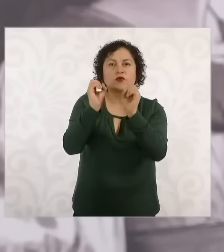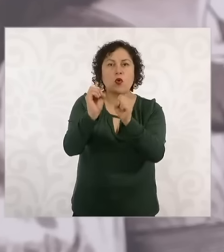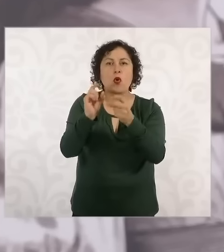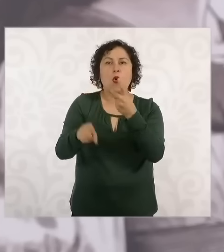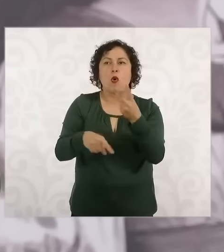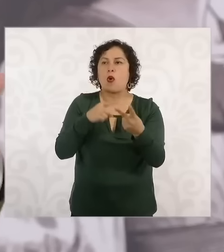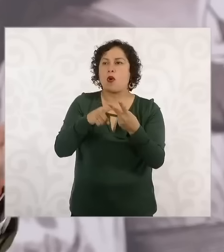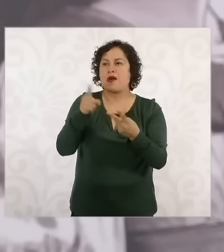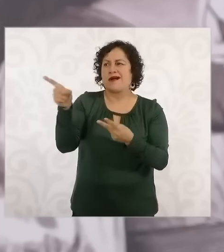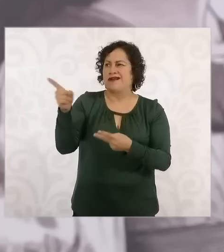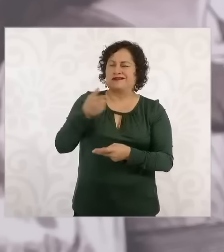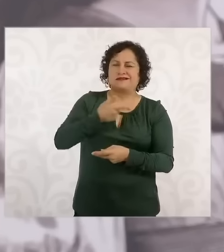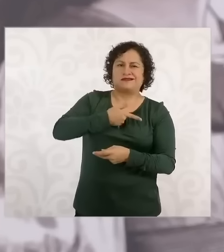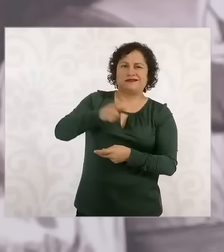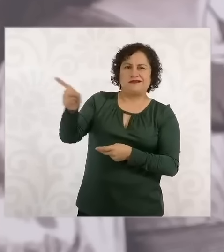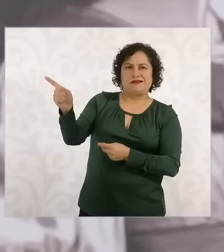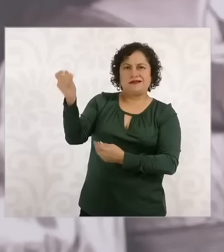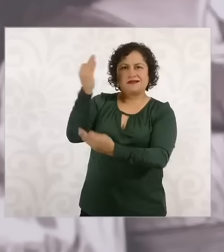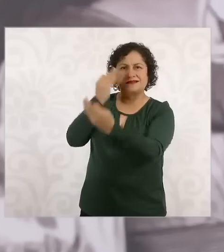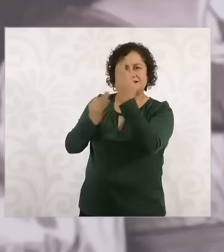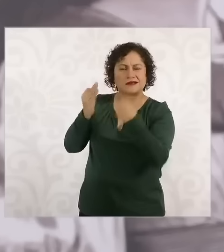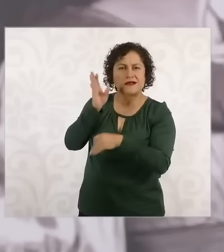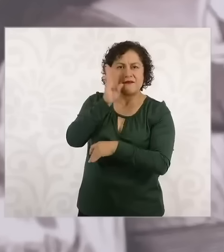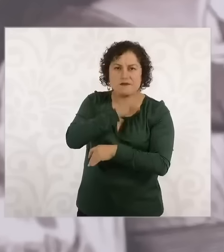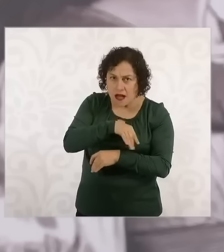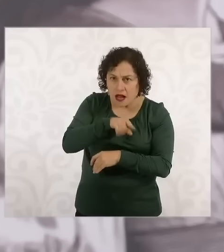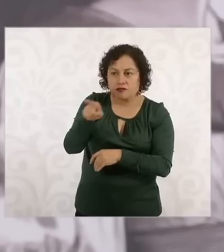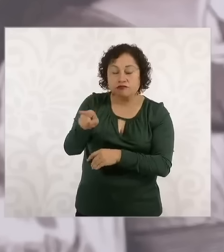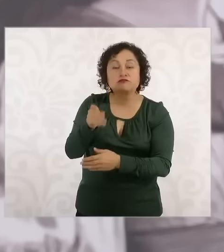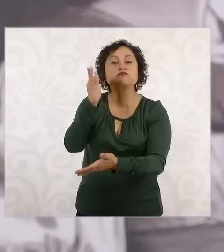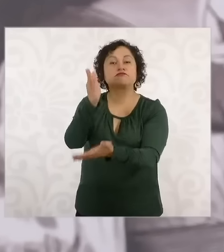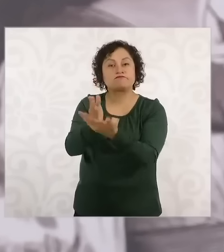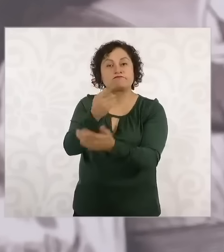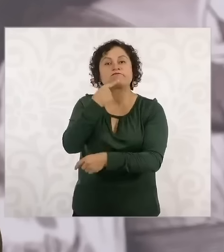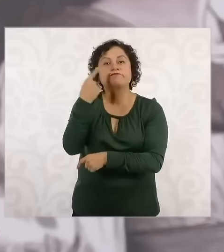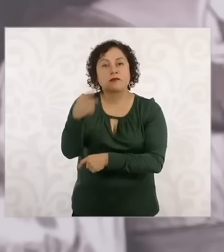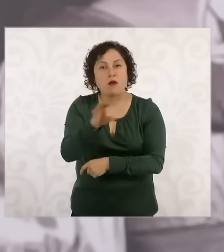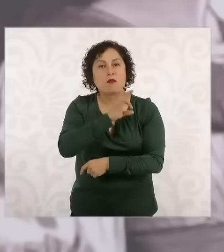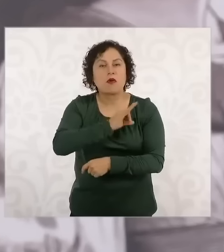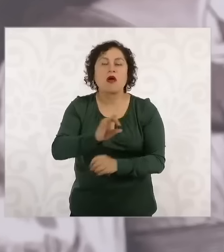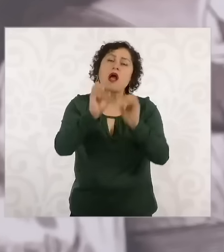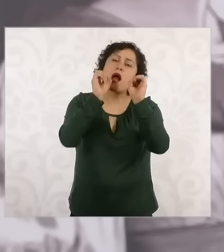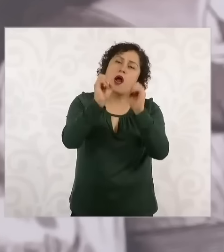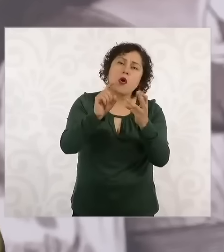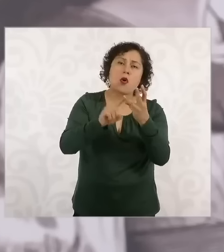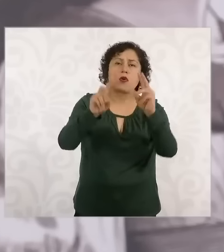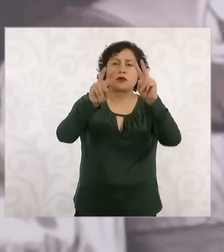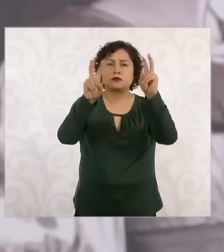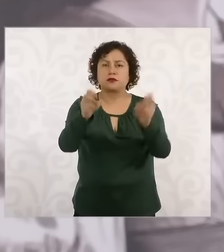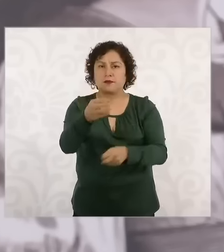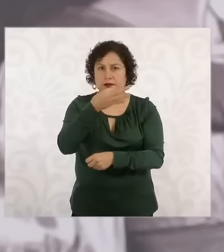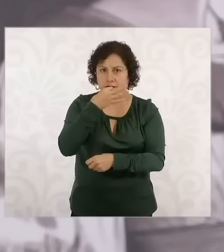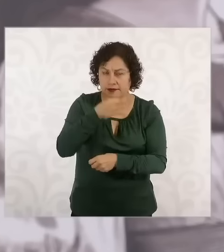incluso temas de medicamentos. También creemos que la seguridad laboral de los trabajadores